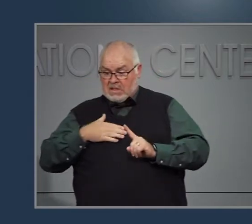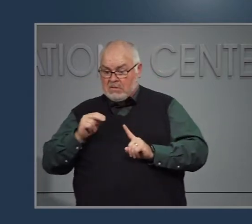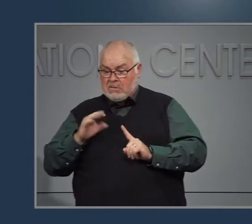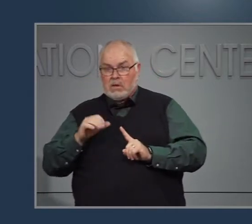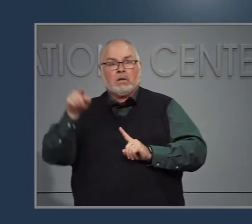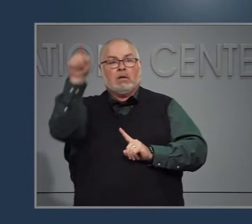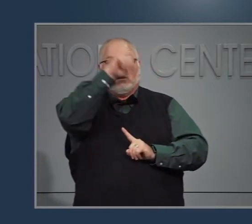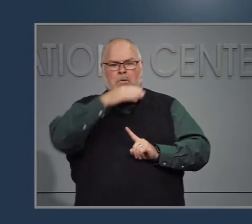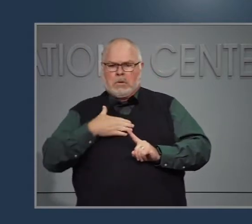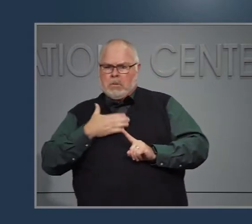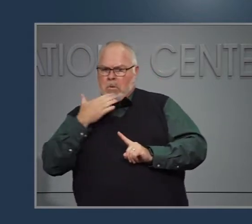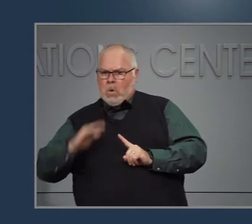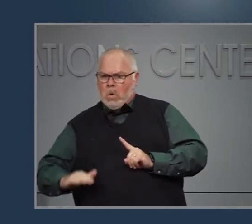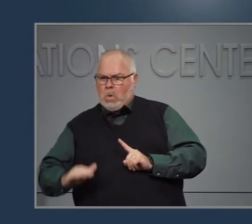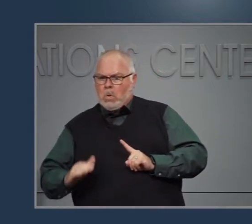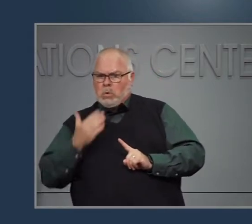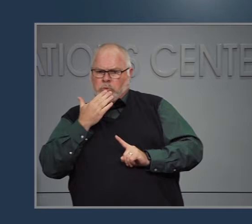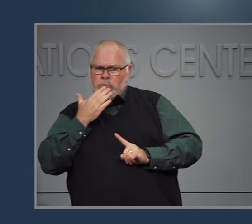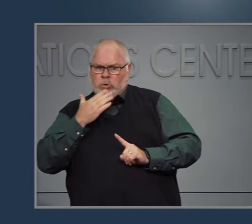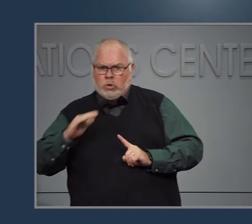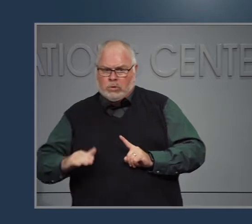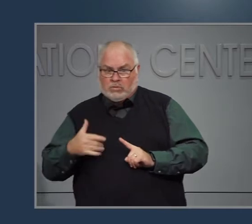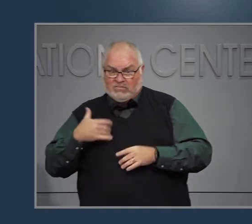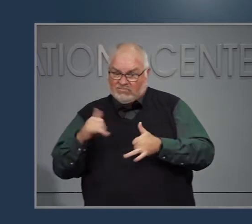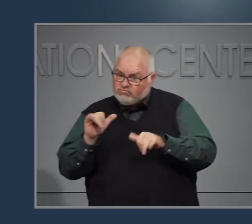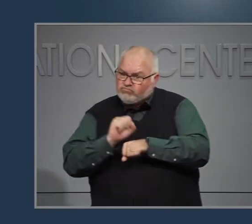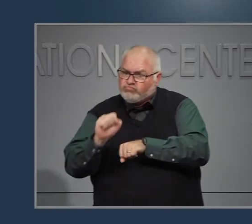hay mucho trabajo por hacer.